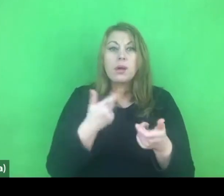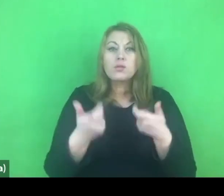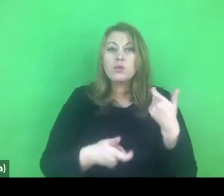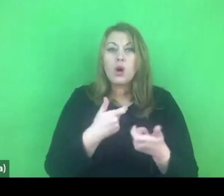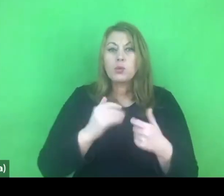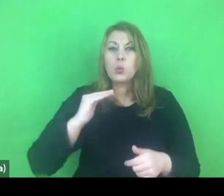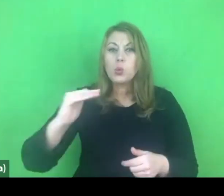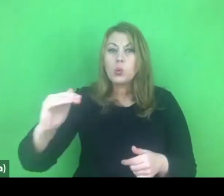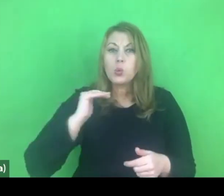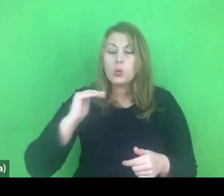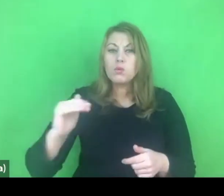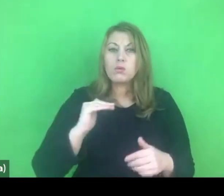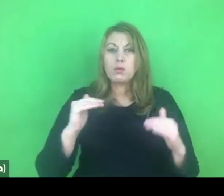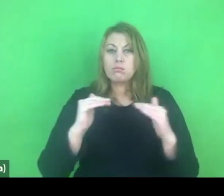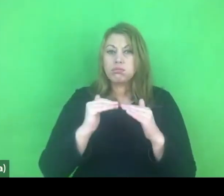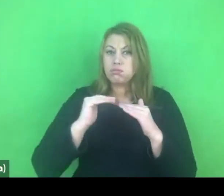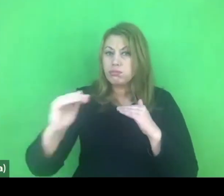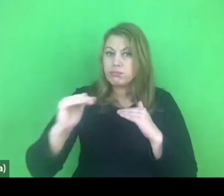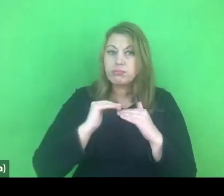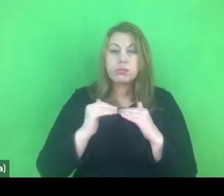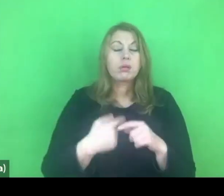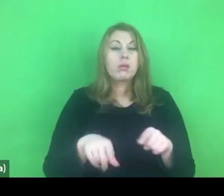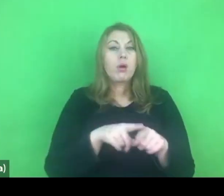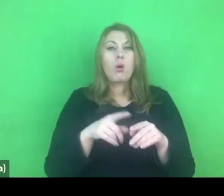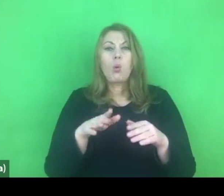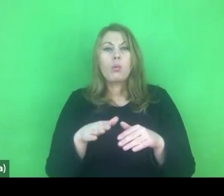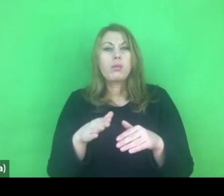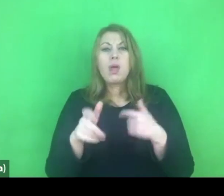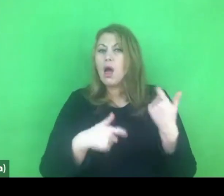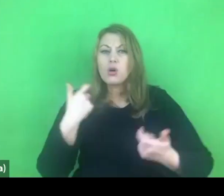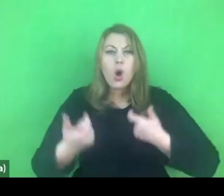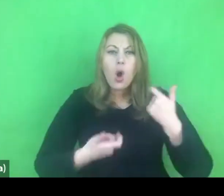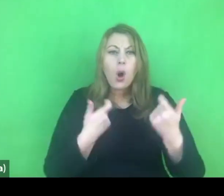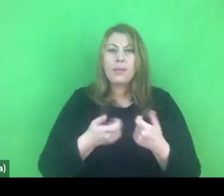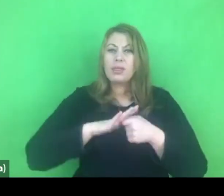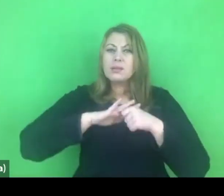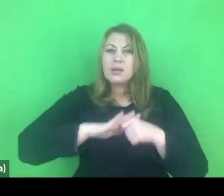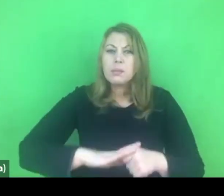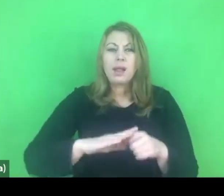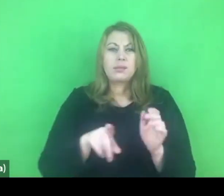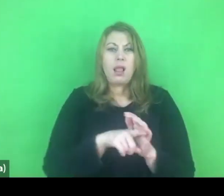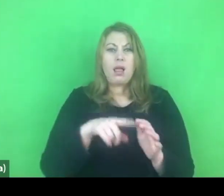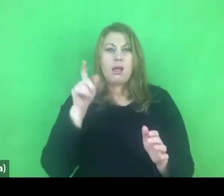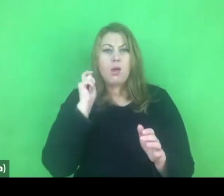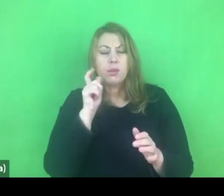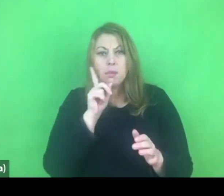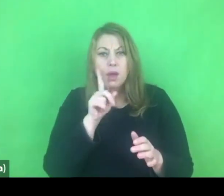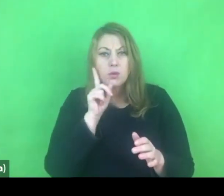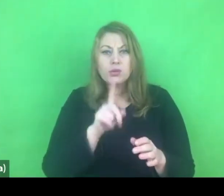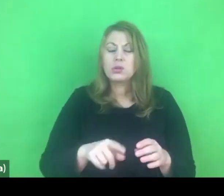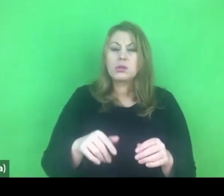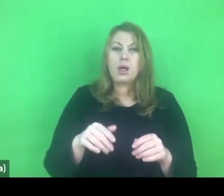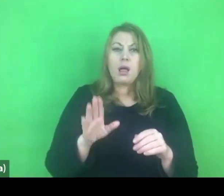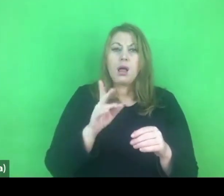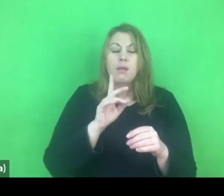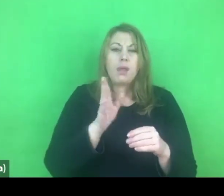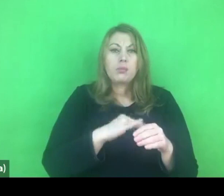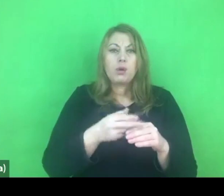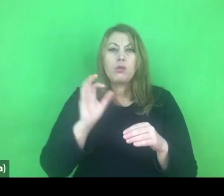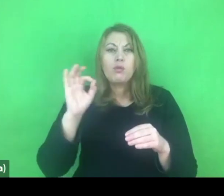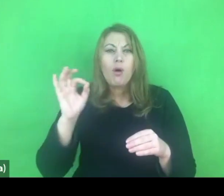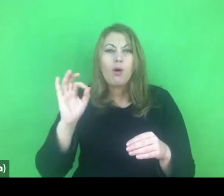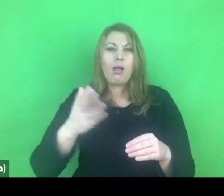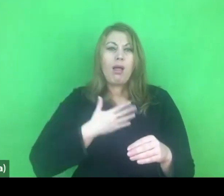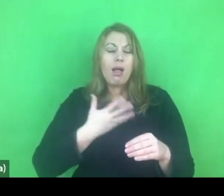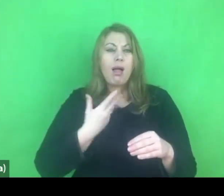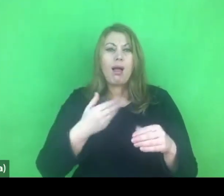żeby unikać wszelkich dyskryminacji ze względu na płeć, na przekonania, rasę, orientację seksualną.